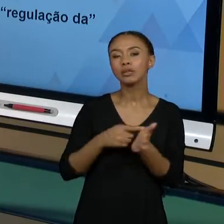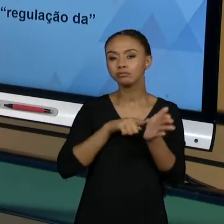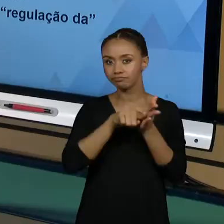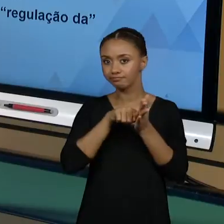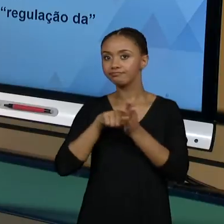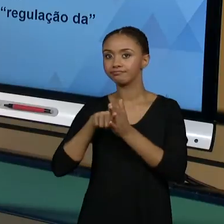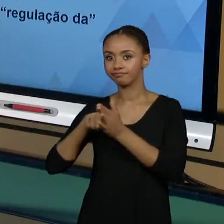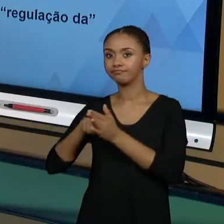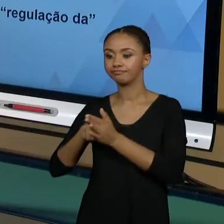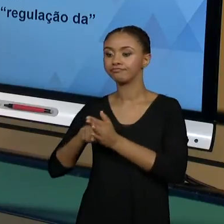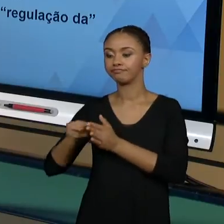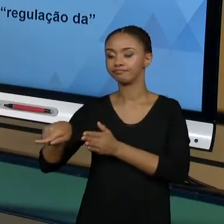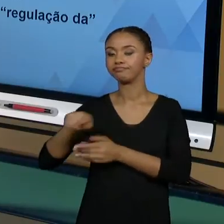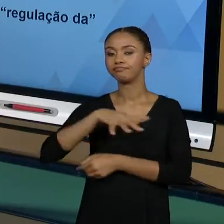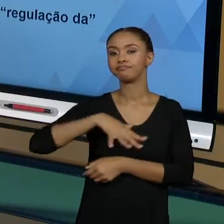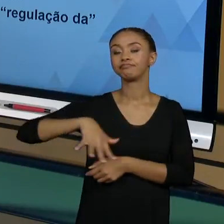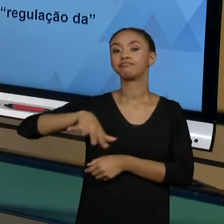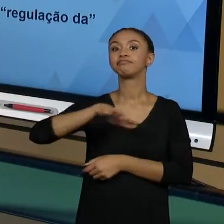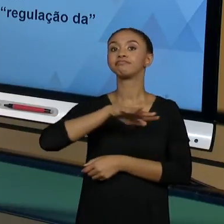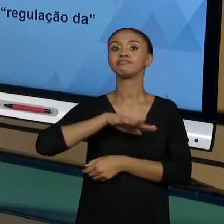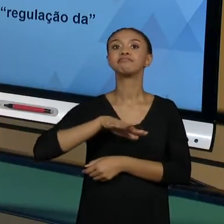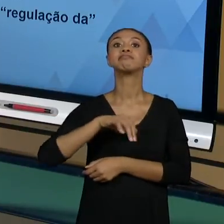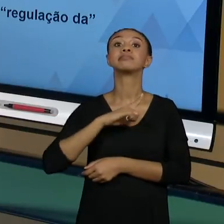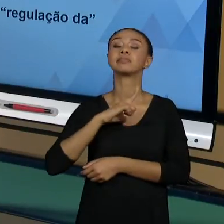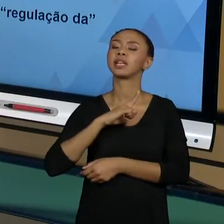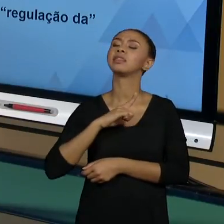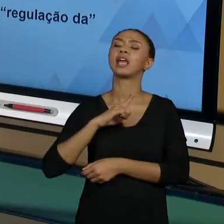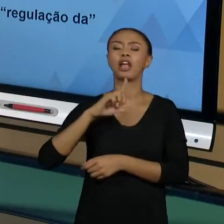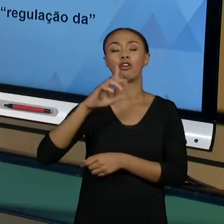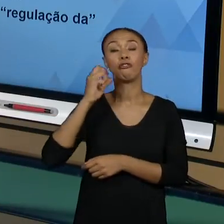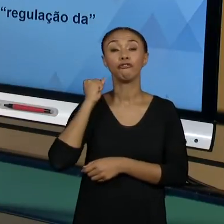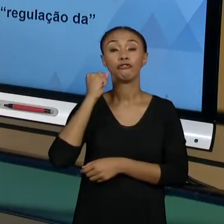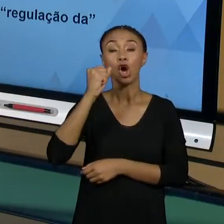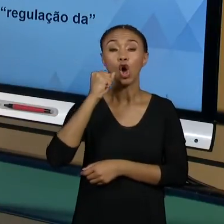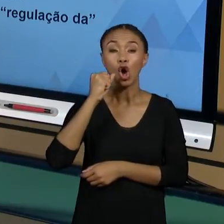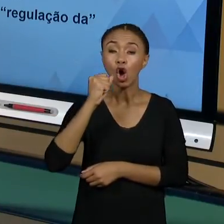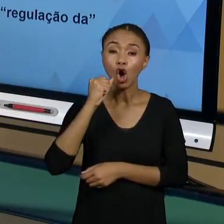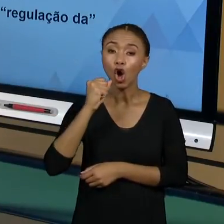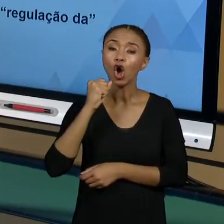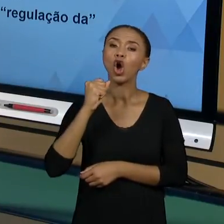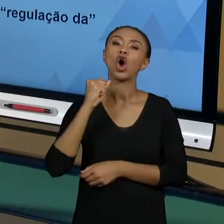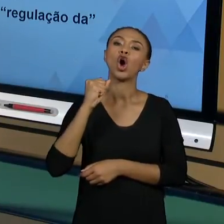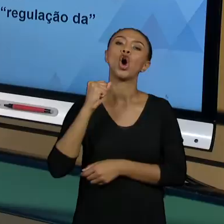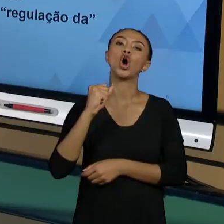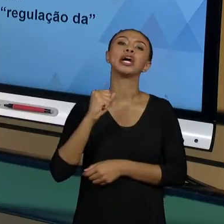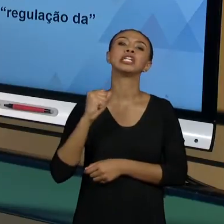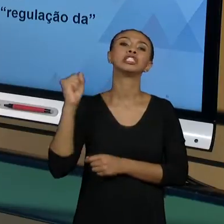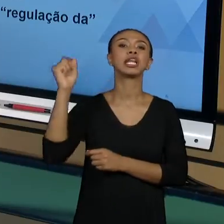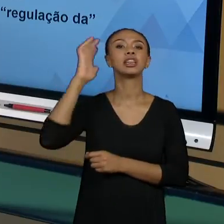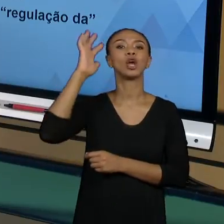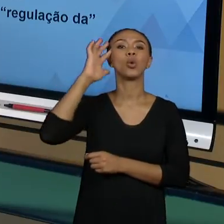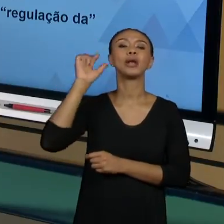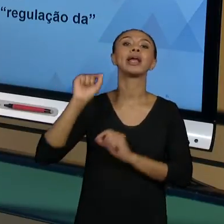INFLUÊNCIA MUITO DO MARXISMO. OS PRIMEIROS TRABALHOS DOS GRUPOS CULTURAIS... DOS ESTUDOS